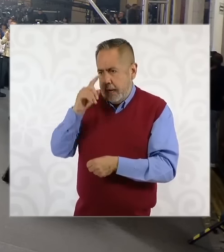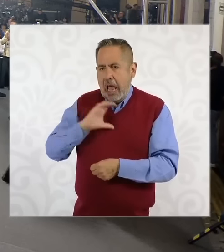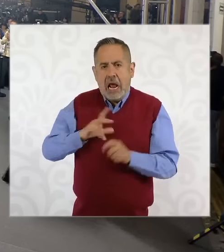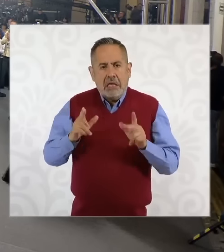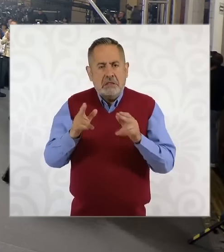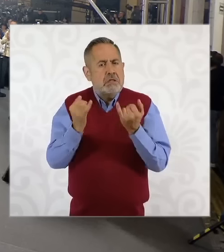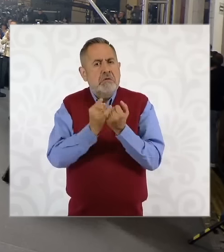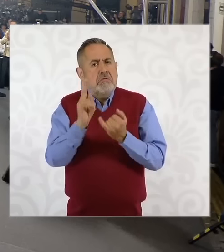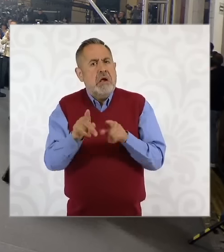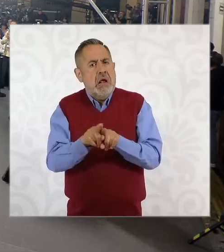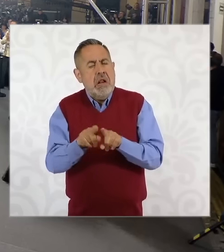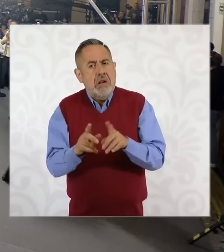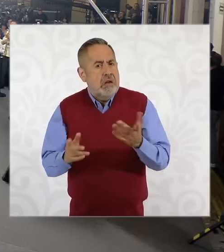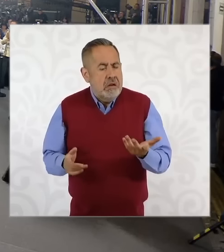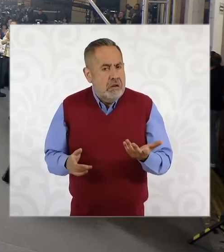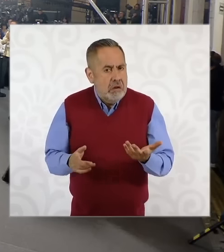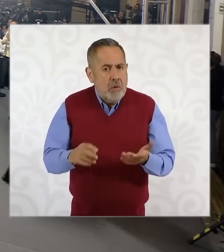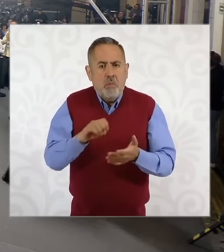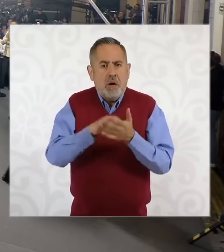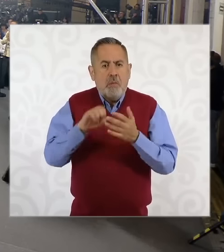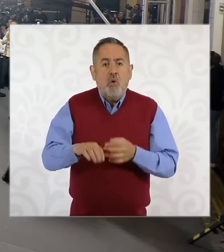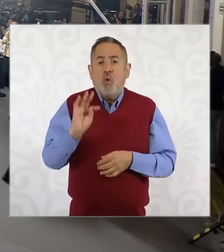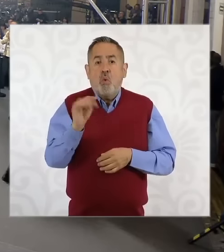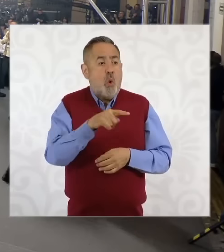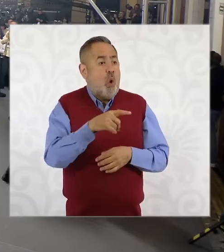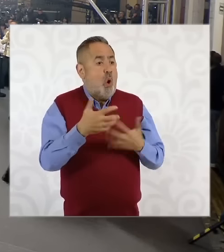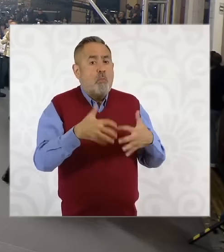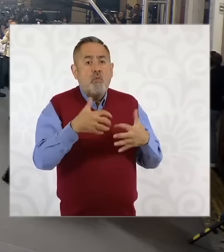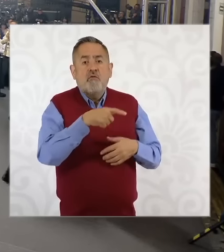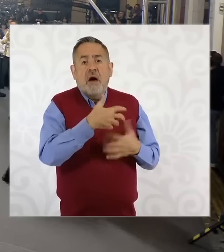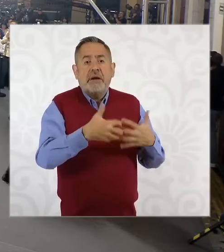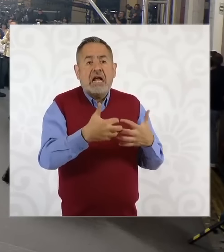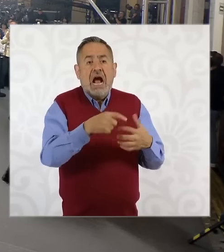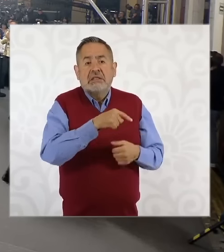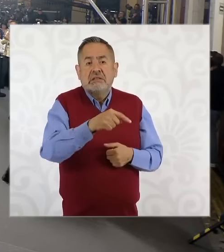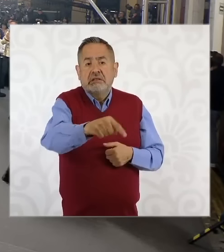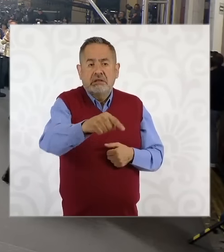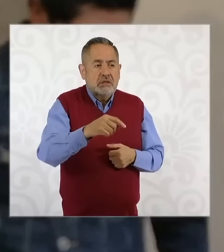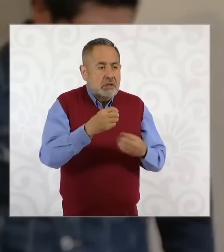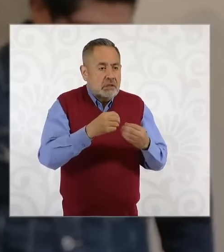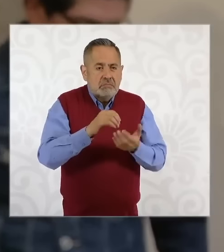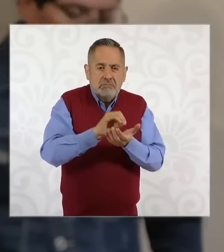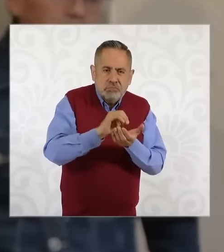caso en ese sentido de los productores que están generando toda esta obesidad, porque es son los